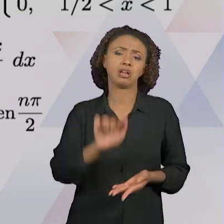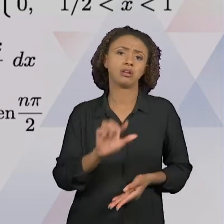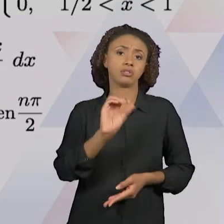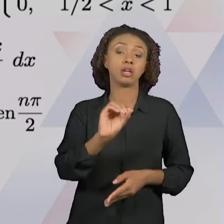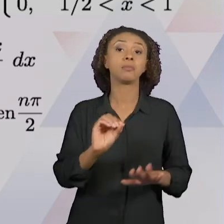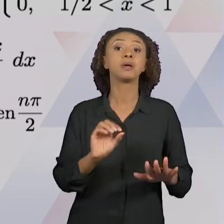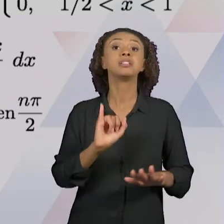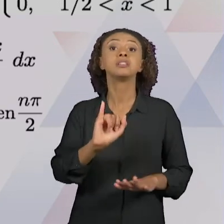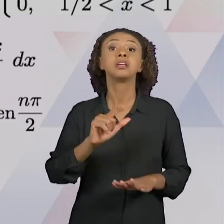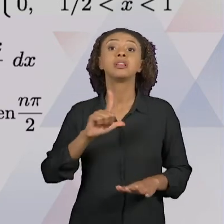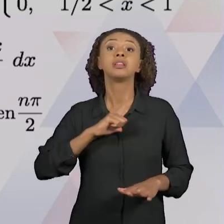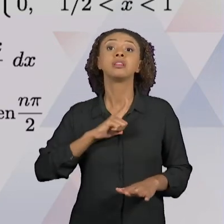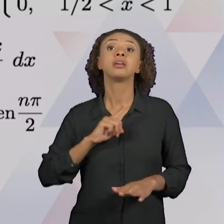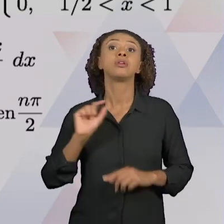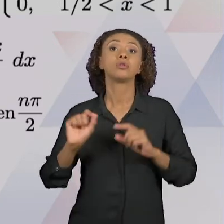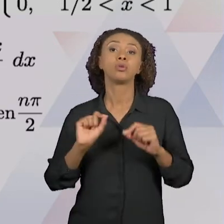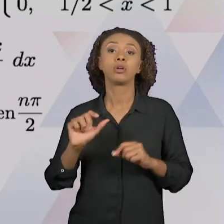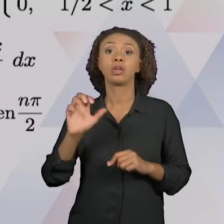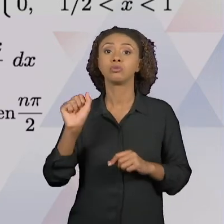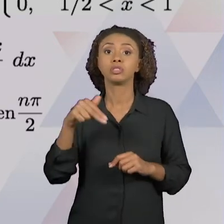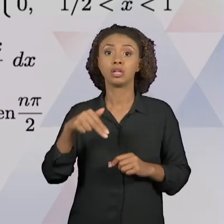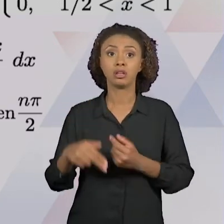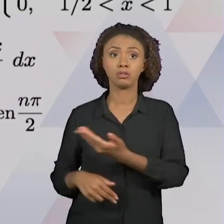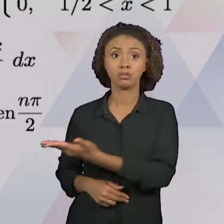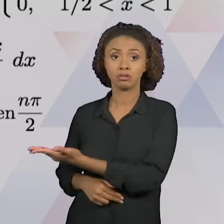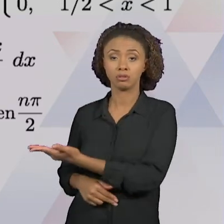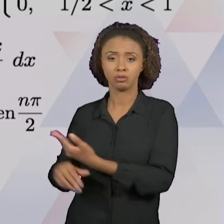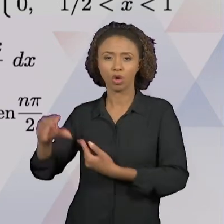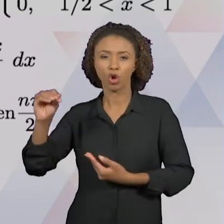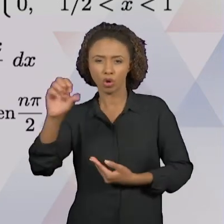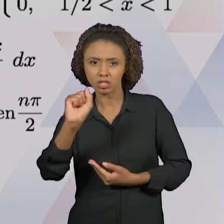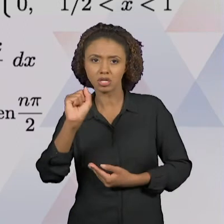INTEGRAL DO COSSENO. ENTÃO AQUI TAMBÉM É MUITO TRANQUILO. INTEGRAL DO COSSENO É SENO. ENTÃO